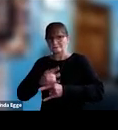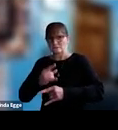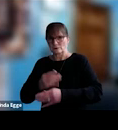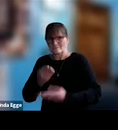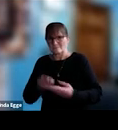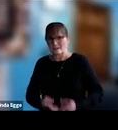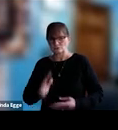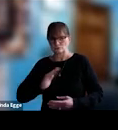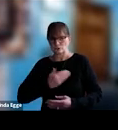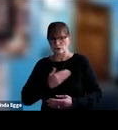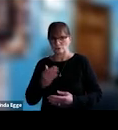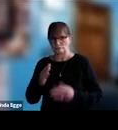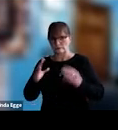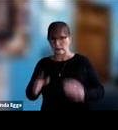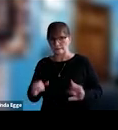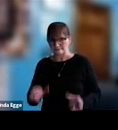Y ella dijo que sí, así que es bueno saberlo.